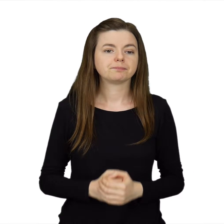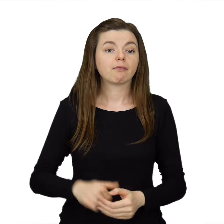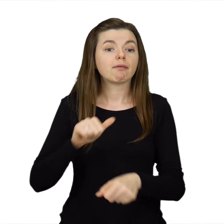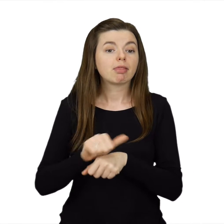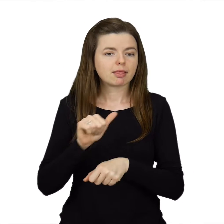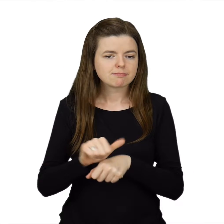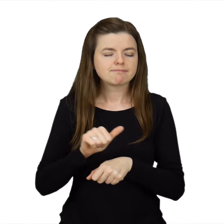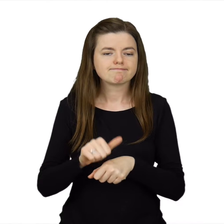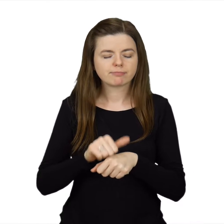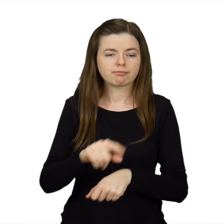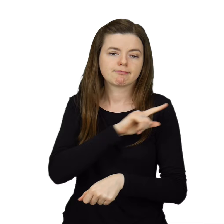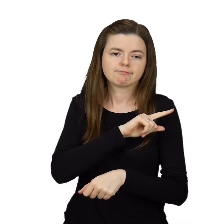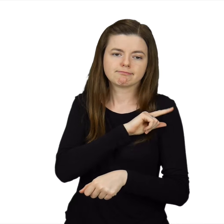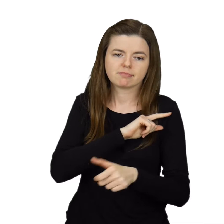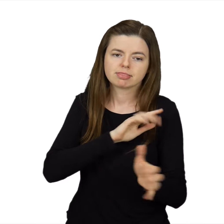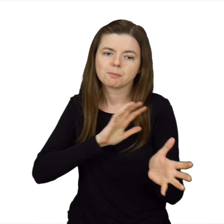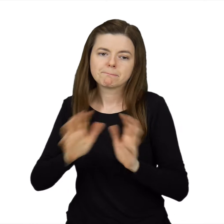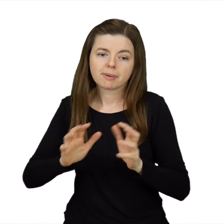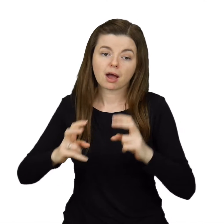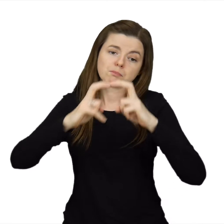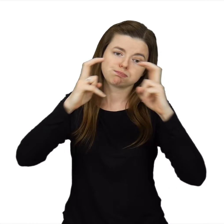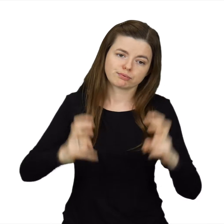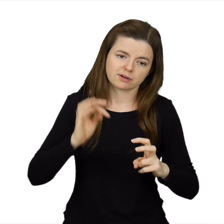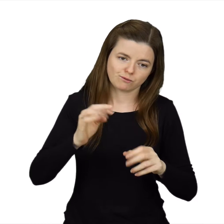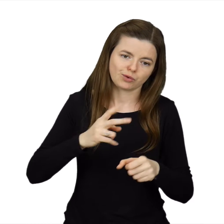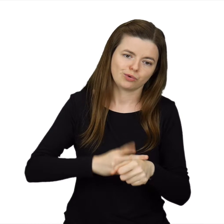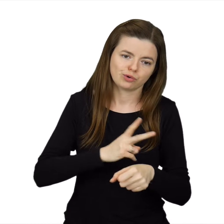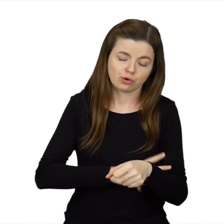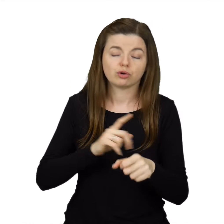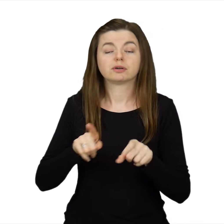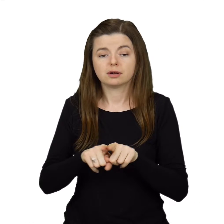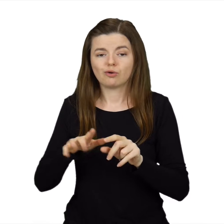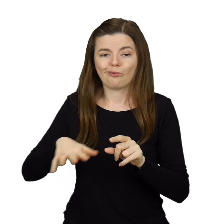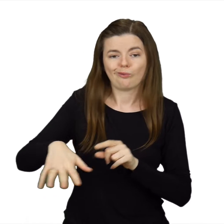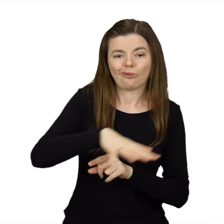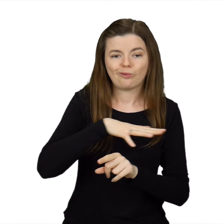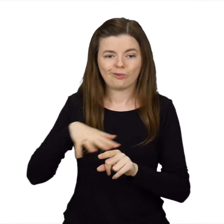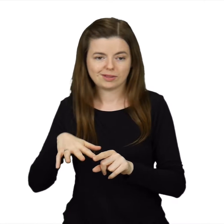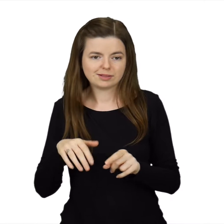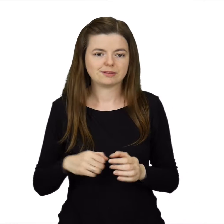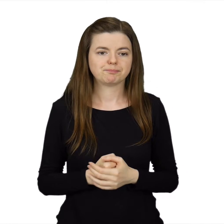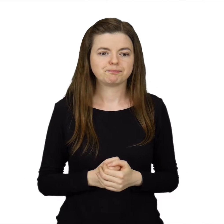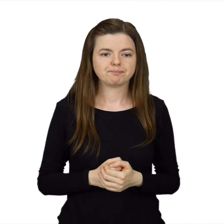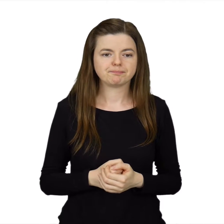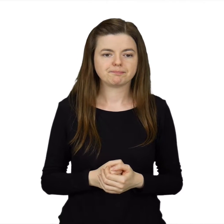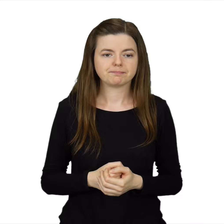dbanie o budynek urzędu i okolicy,